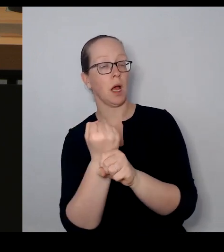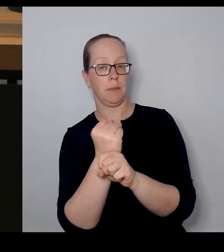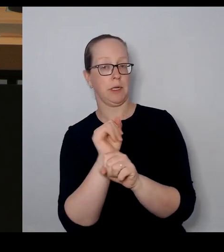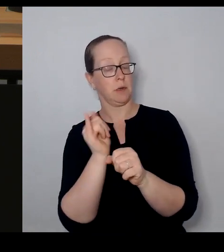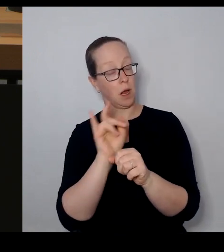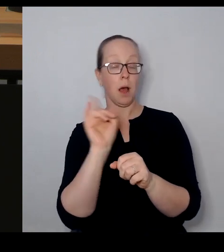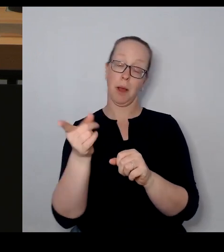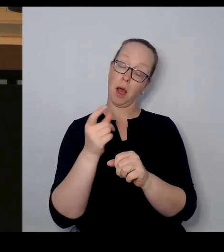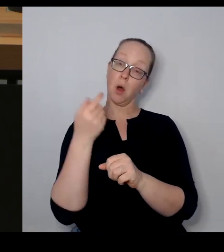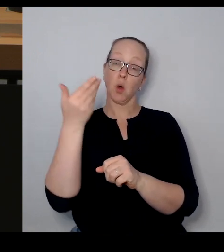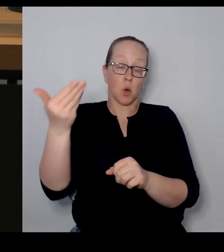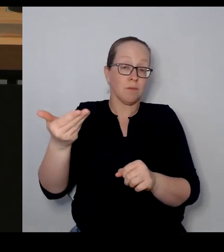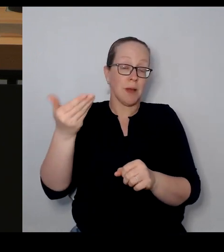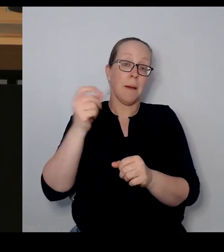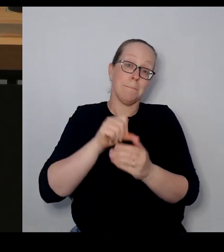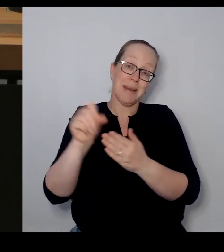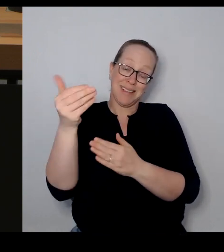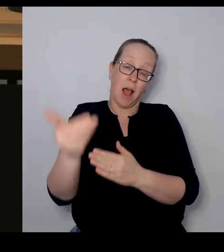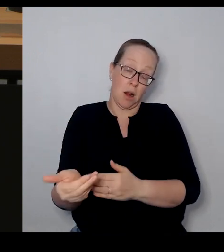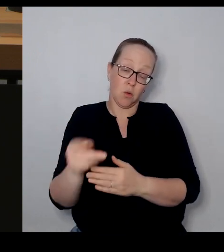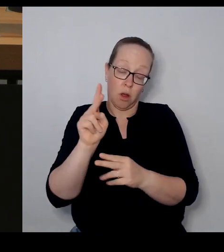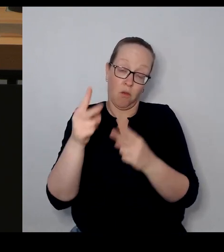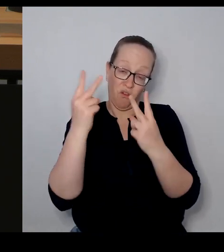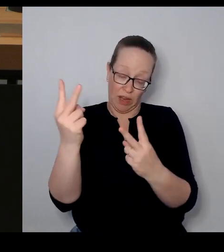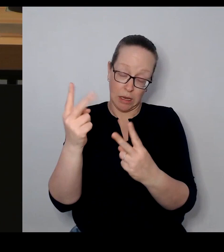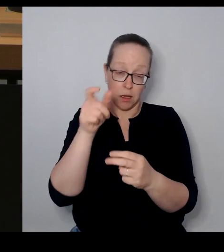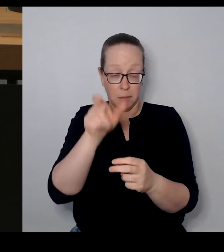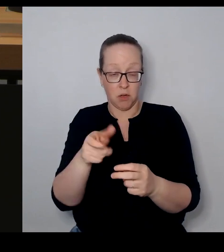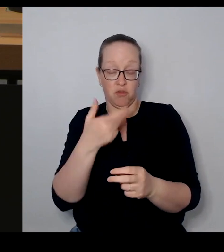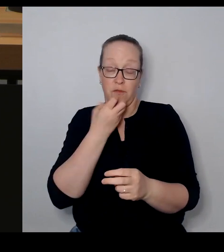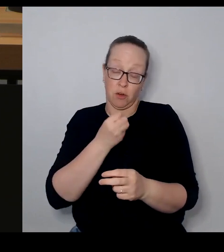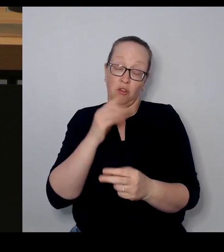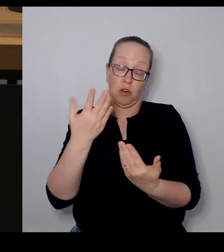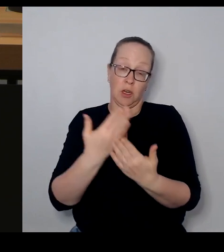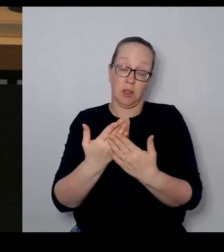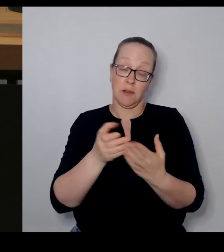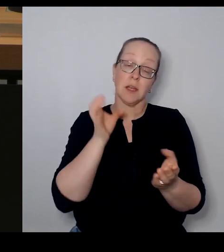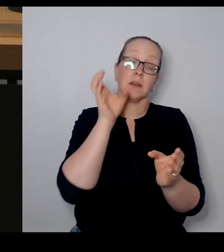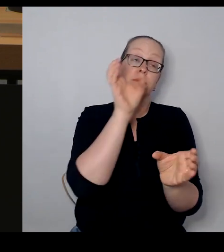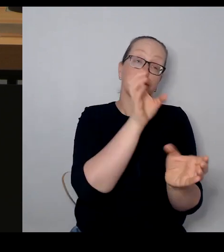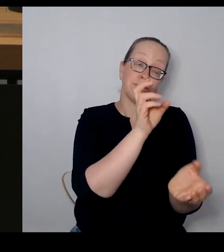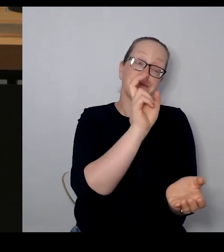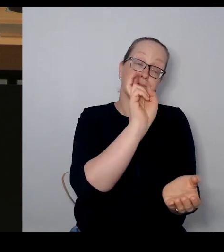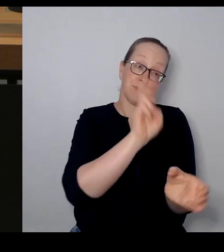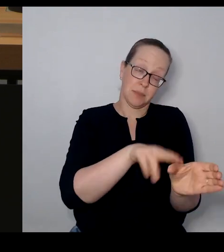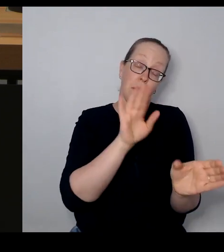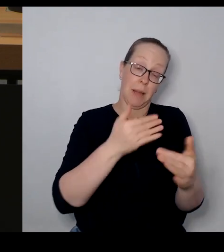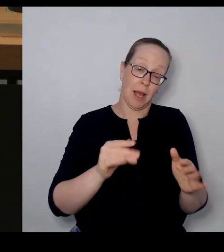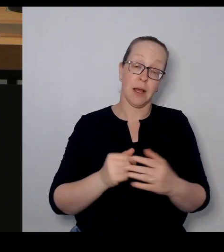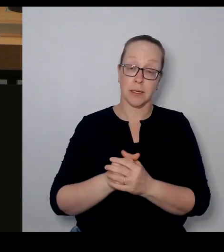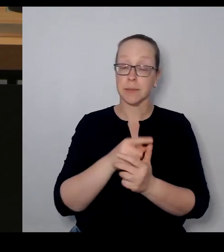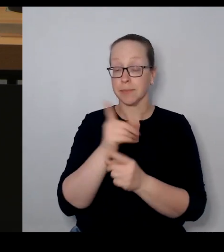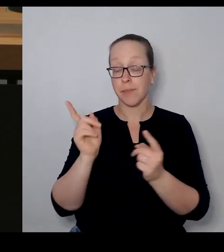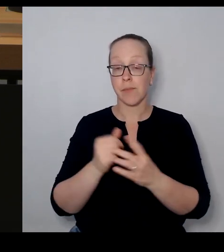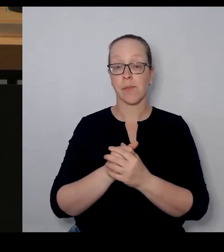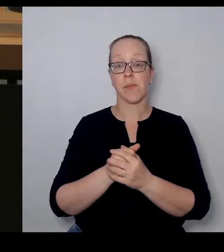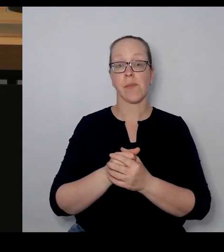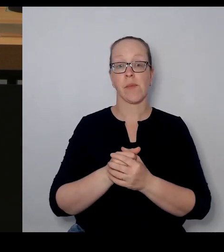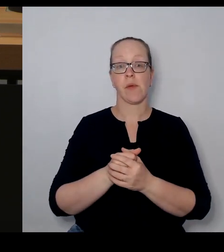Die Koalition hat vereinbart, die Entgelte und die Besoldung schrittweise an das Bundes grundniveau heranzuführen, und die Hauptstadtzulage ist ein wichtiger Teil davon.